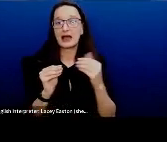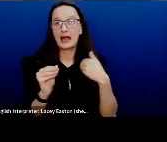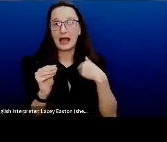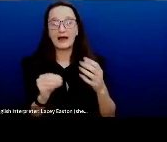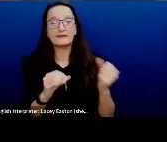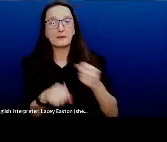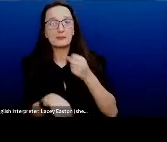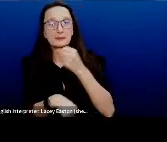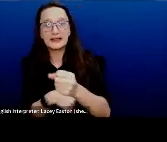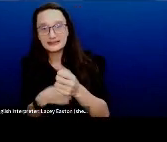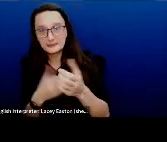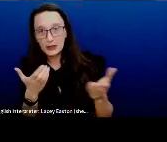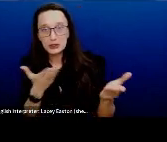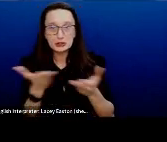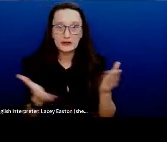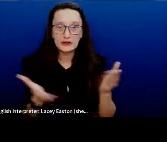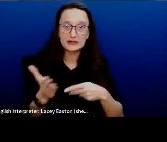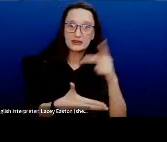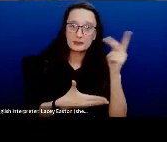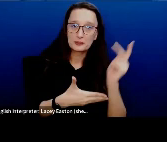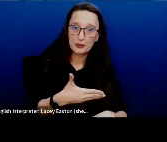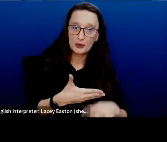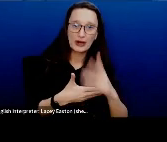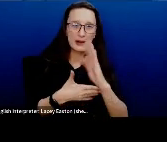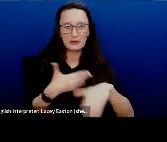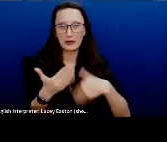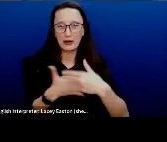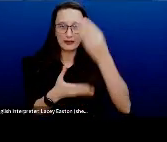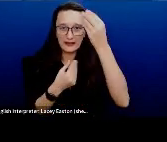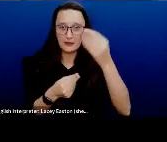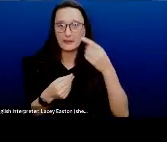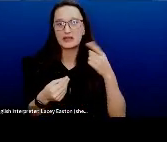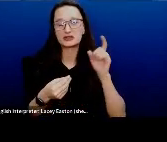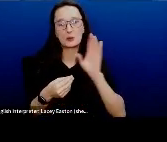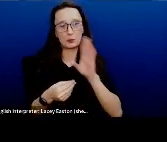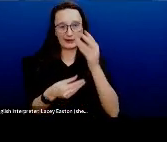reunión de IEP. siguiente diapositiva,